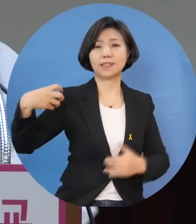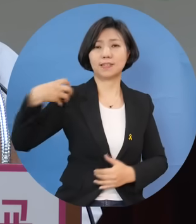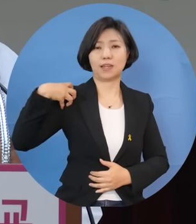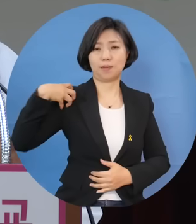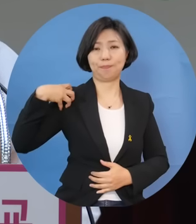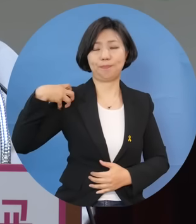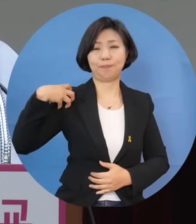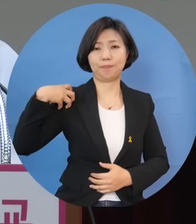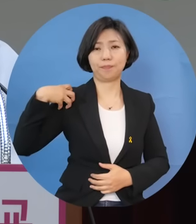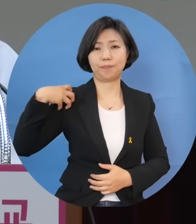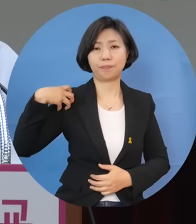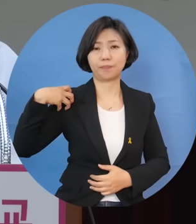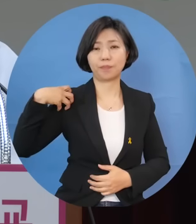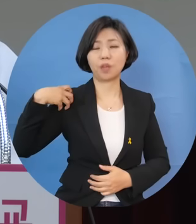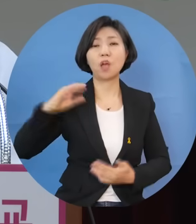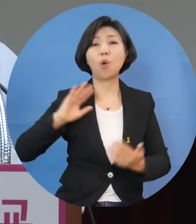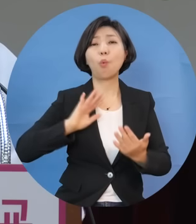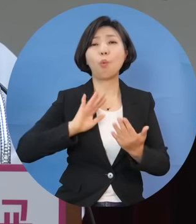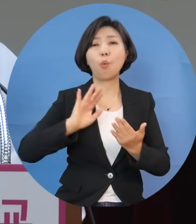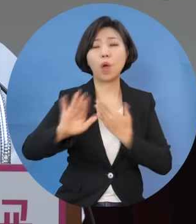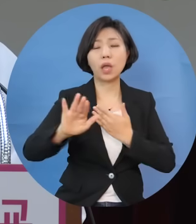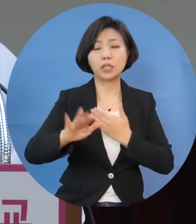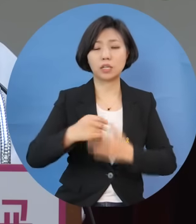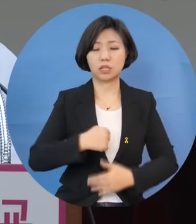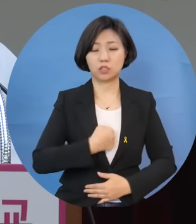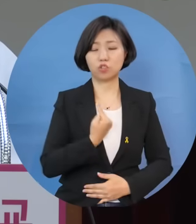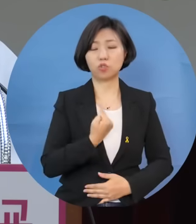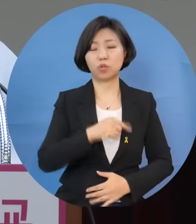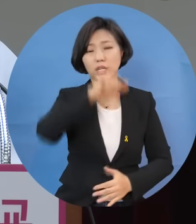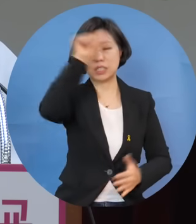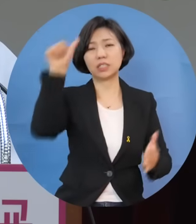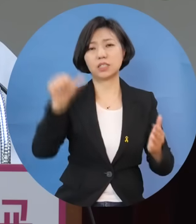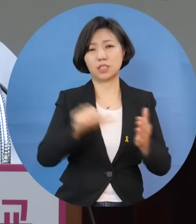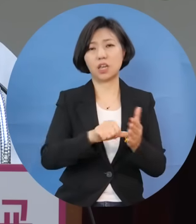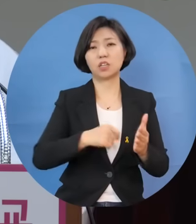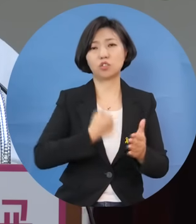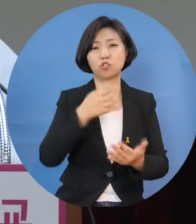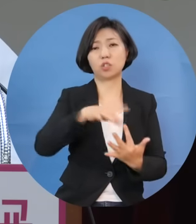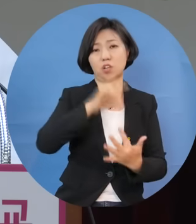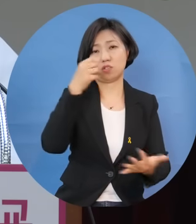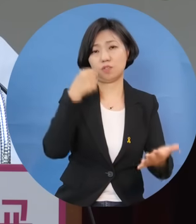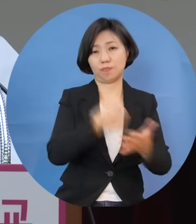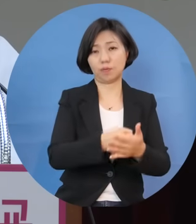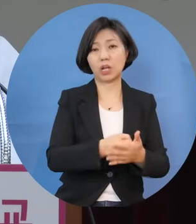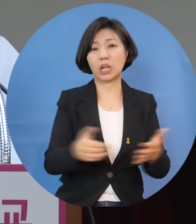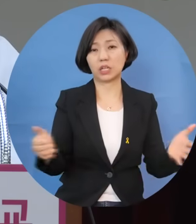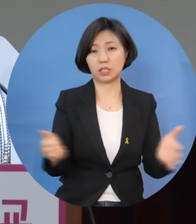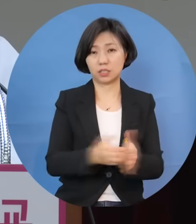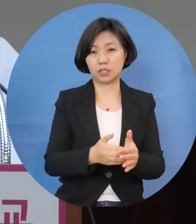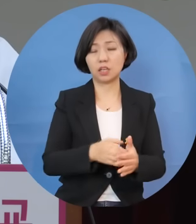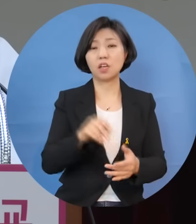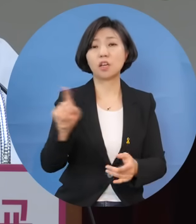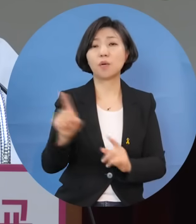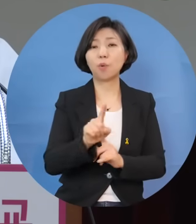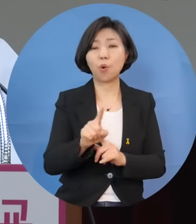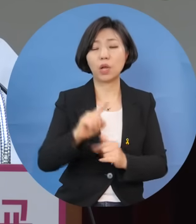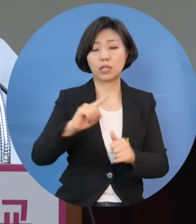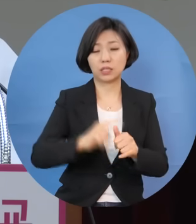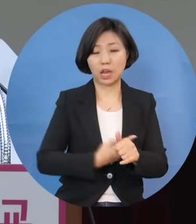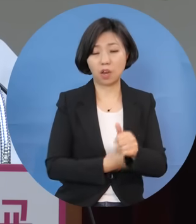그 외의 자기 삶은 본인이 알아서 살면 돼요. 그런데 그게 자연생태계를 복원하는 거예요.